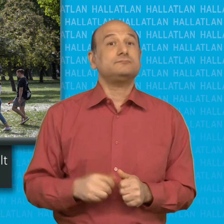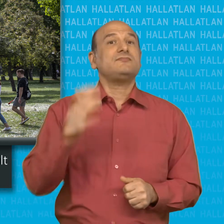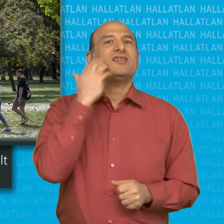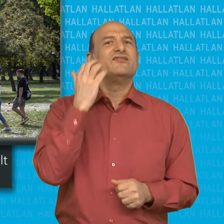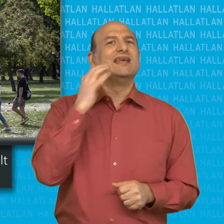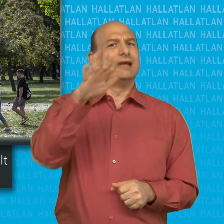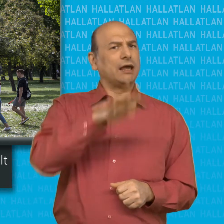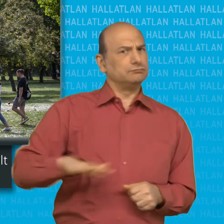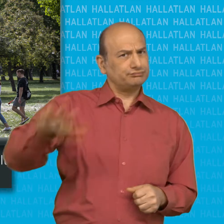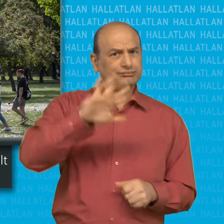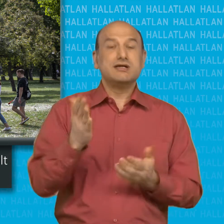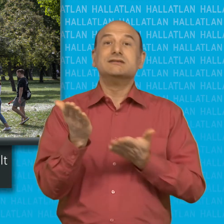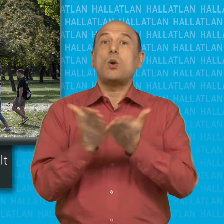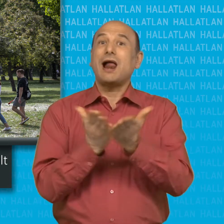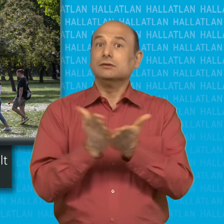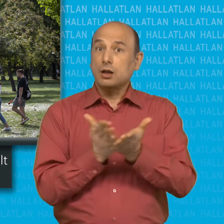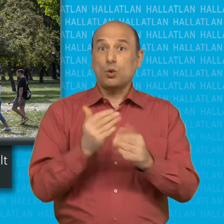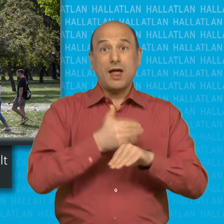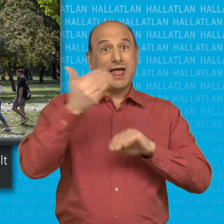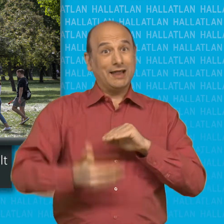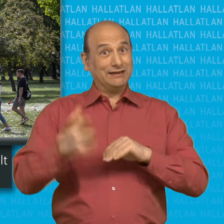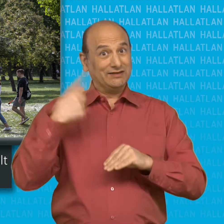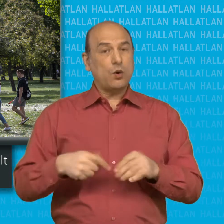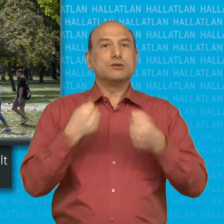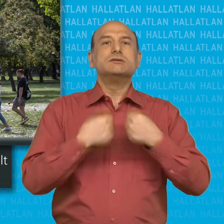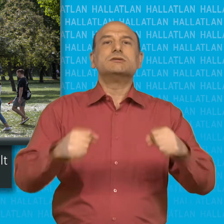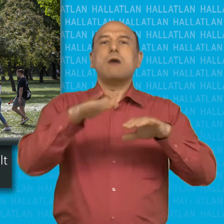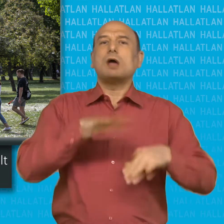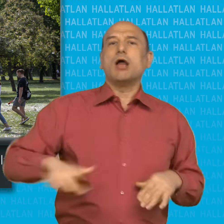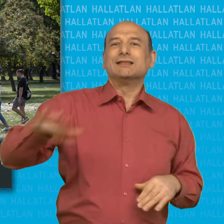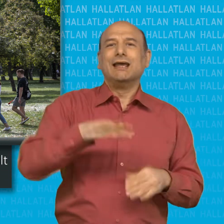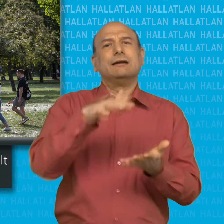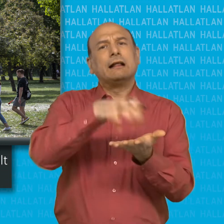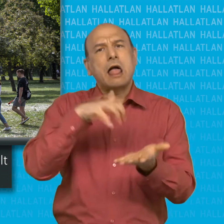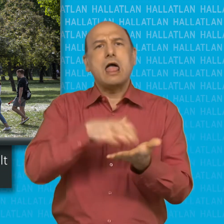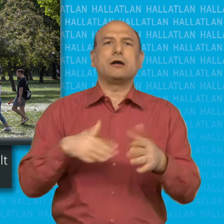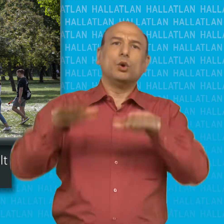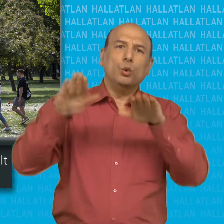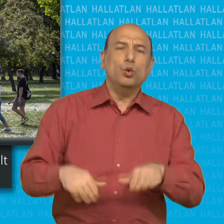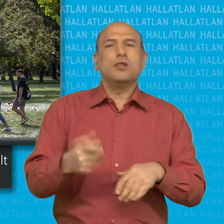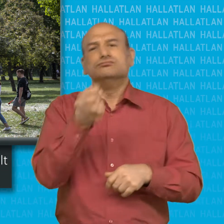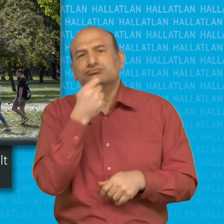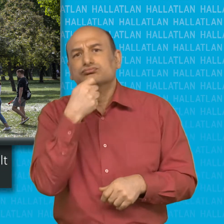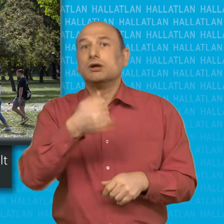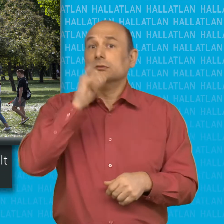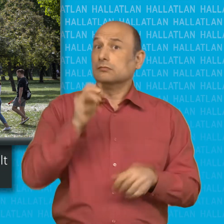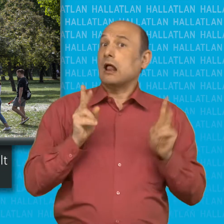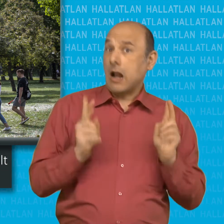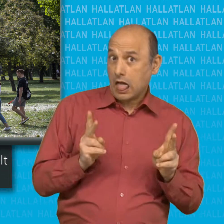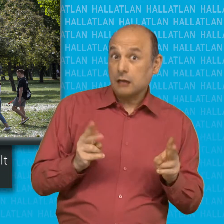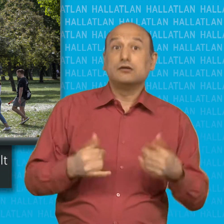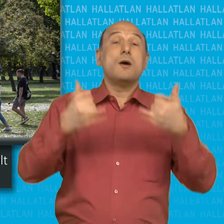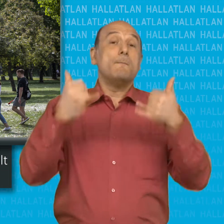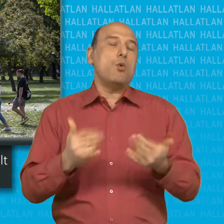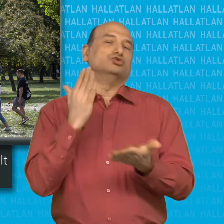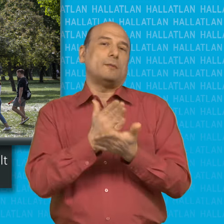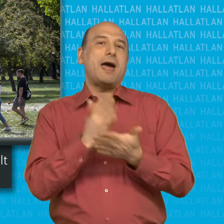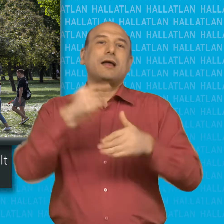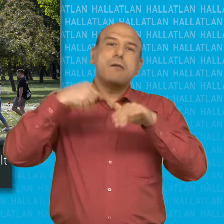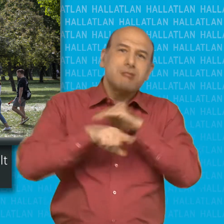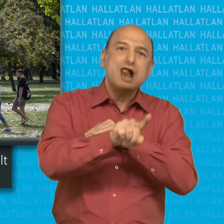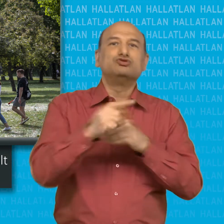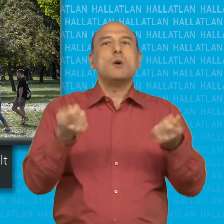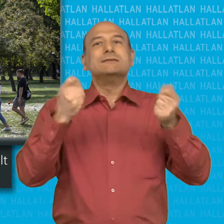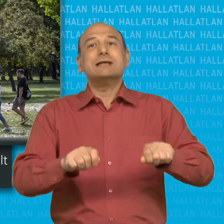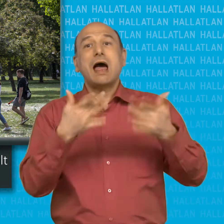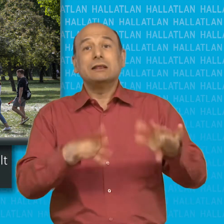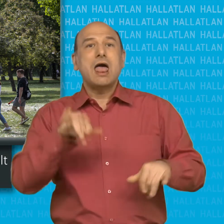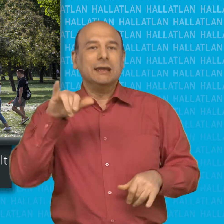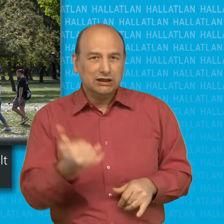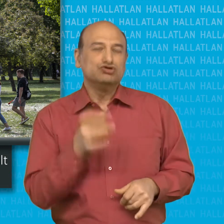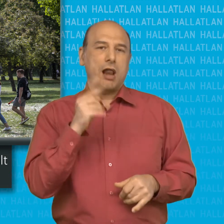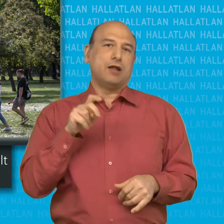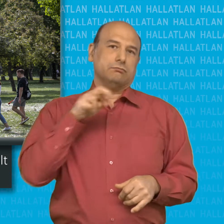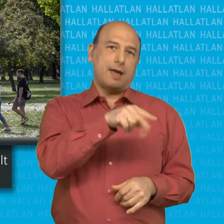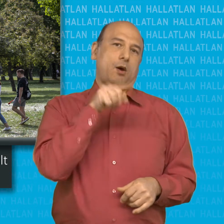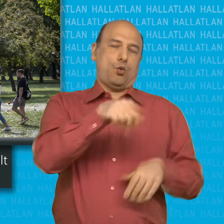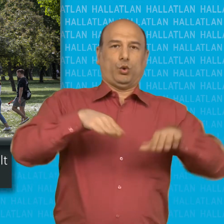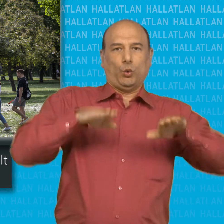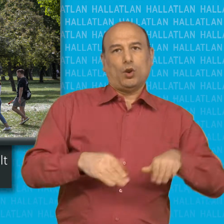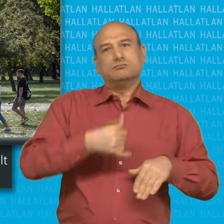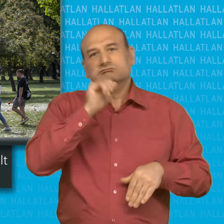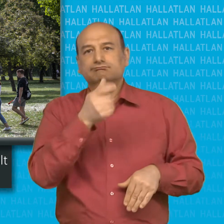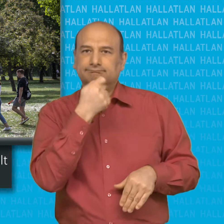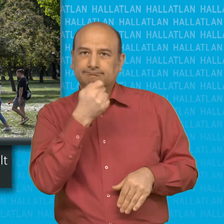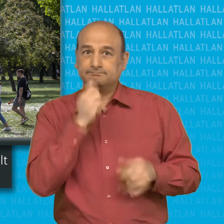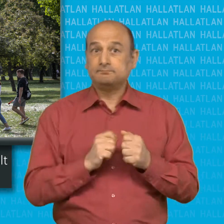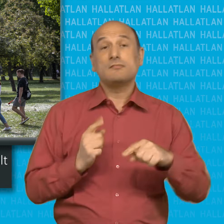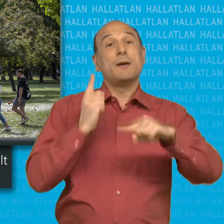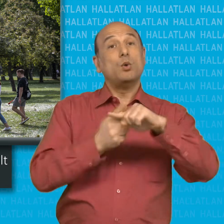Vidéken már a vendéglátóhelyek belső tereit is megnyithatják a szolgáltatók,